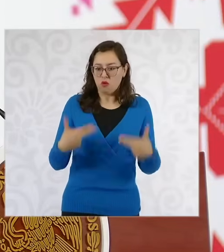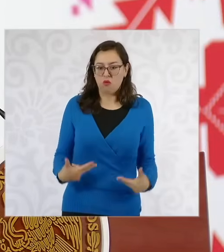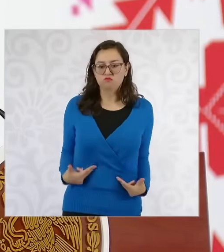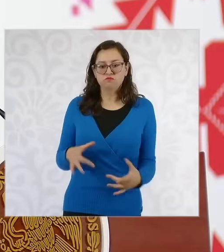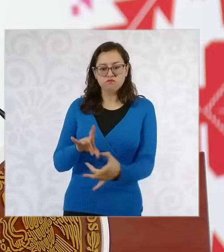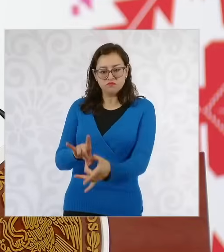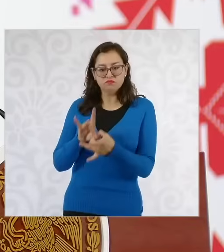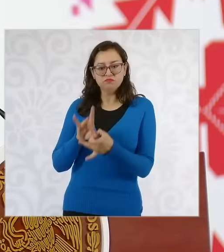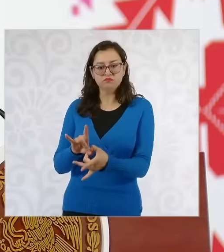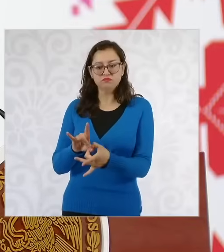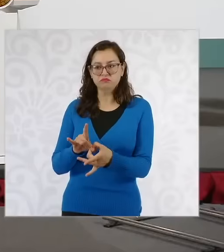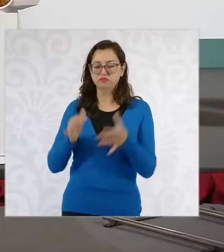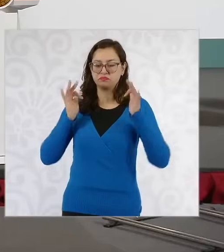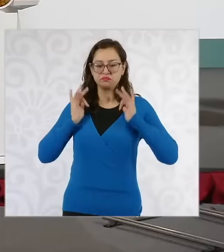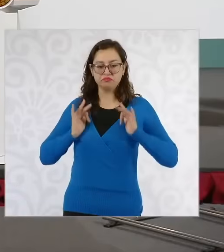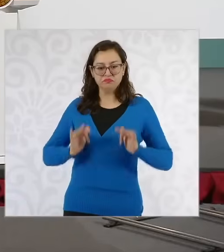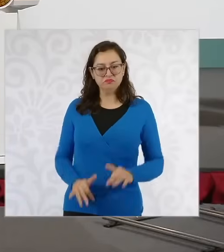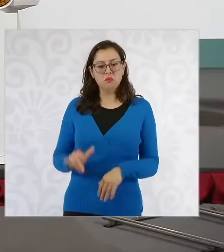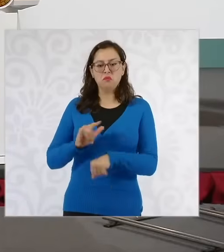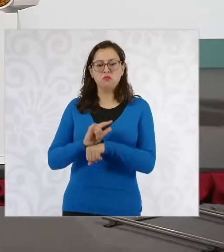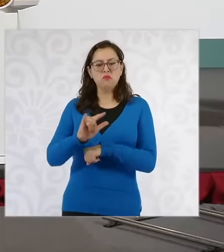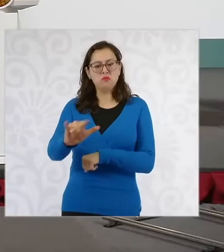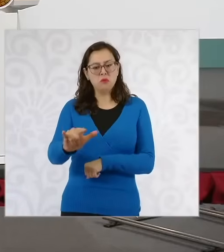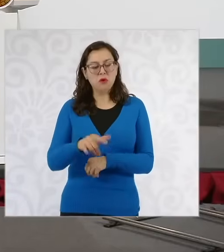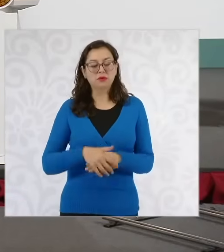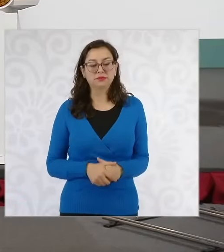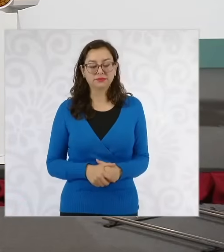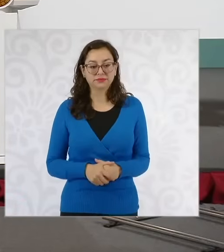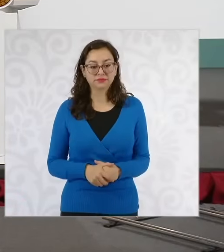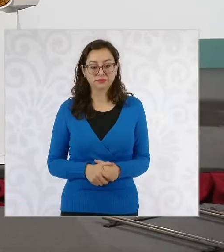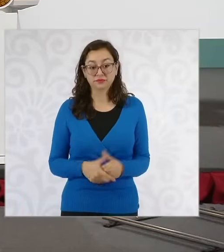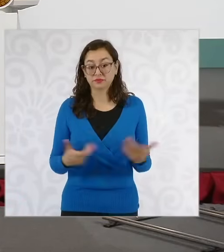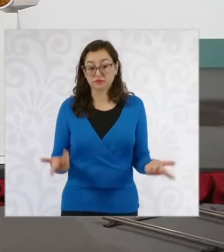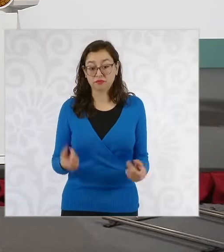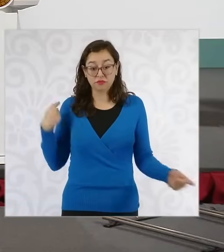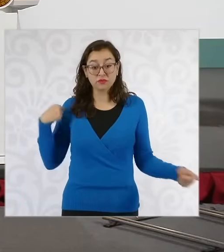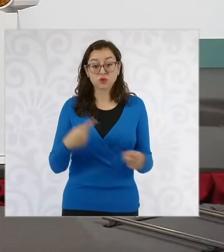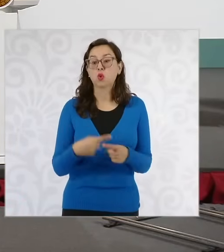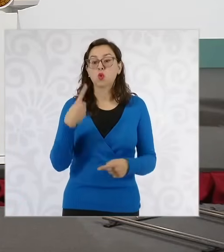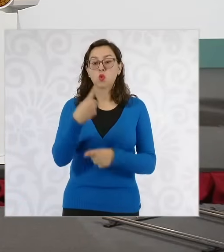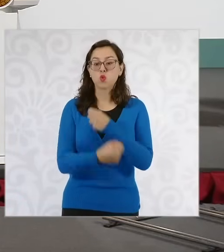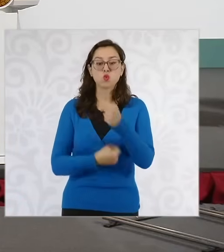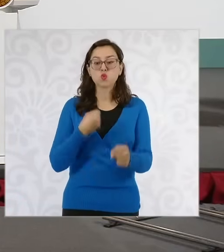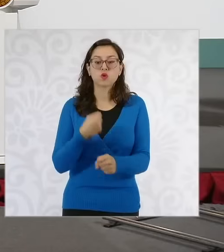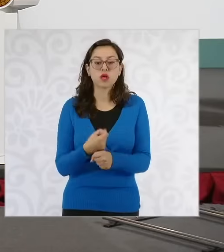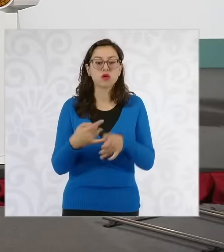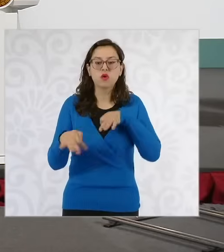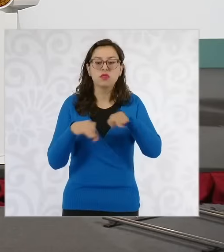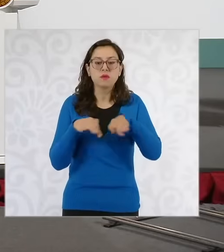vuelo excepcional la siguiente por favor qué hemos hecho a lo largo de de un año con mexicana pues